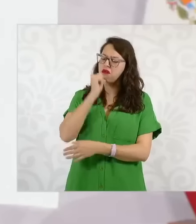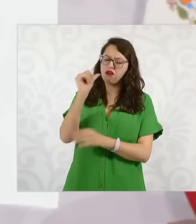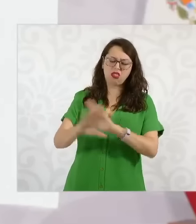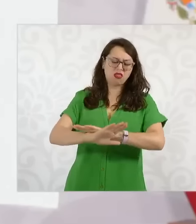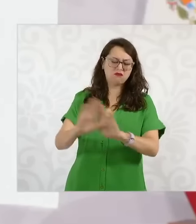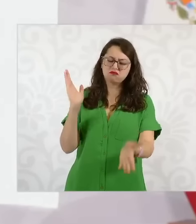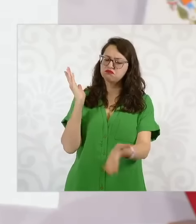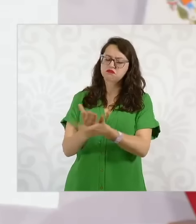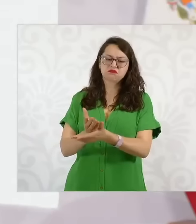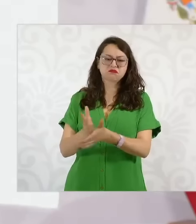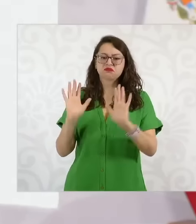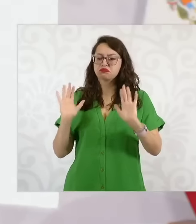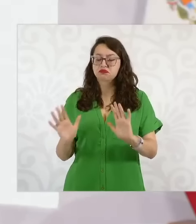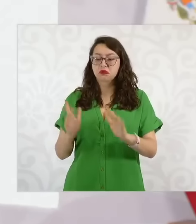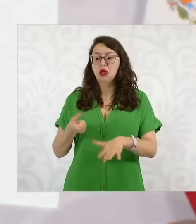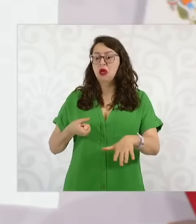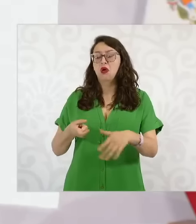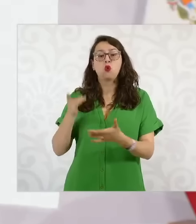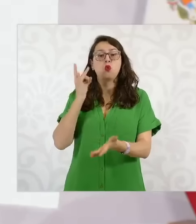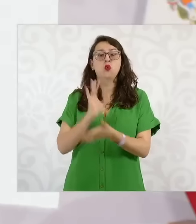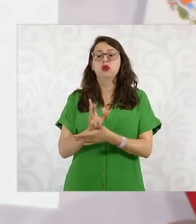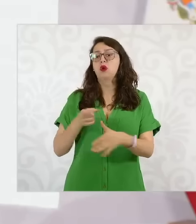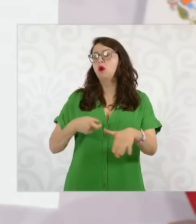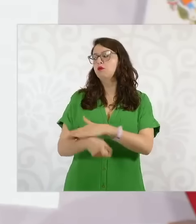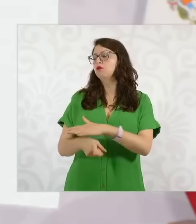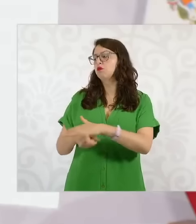sino compra del voto, como se hacía antes, cada vez que había elecciones